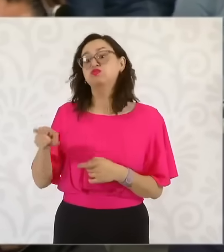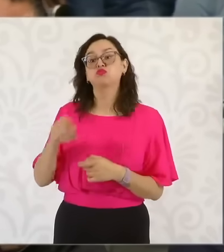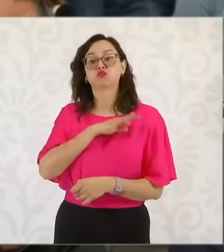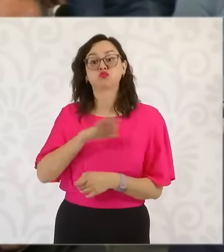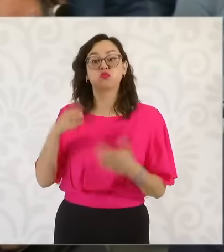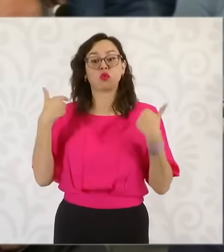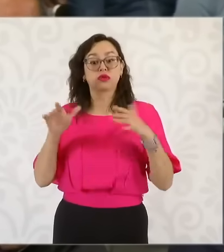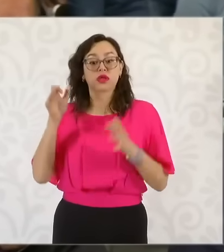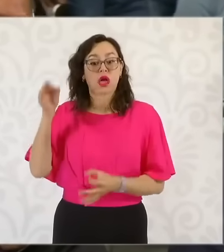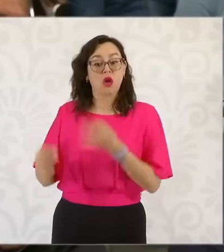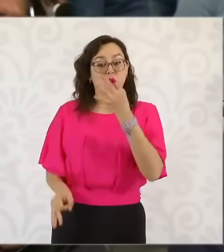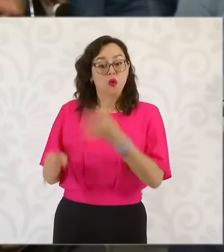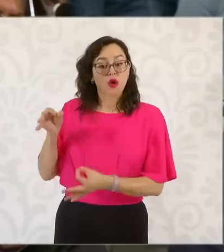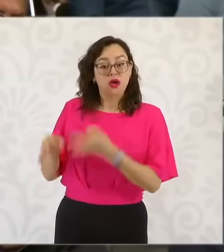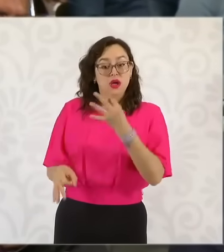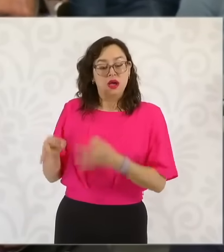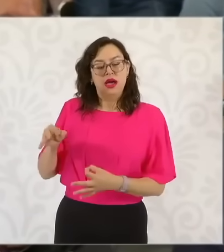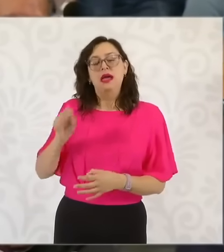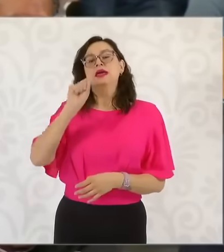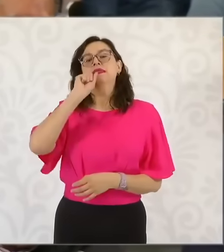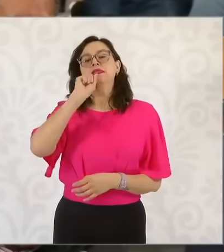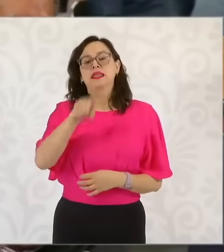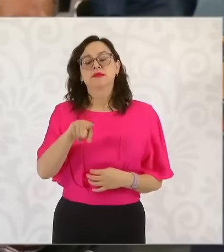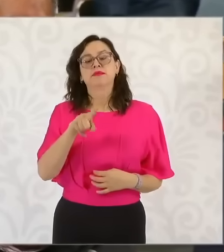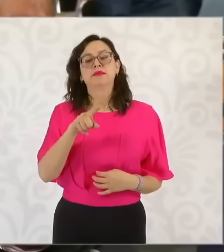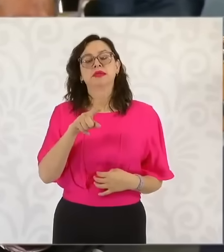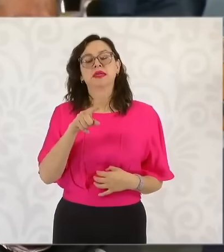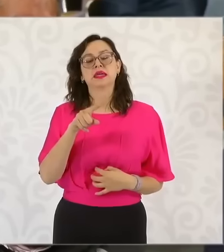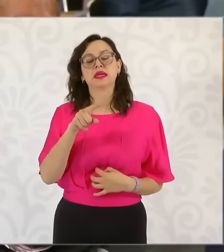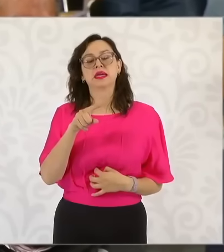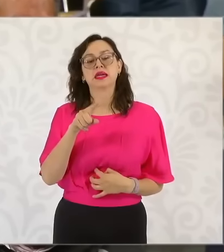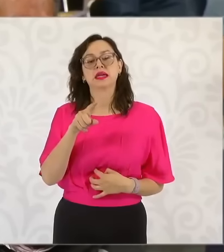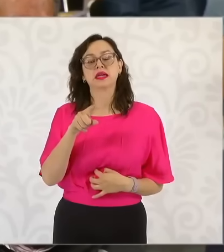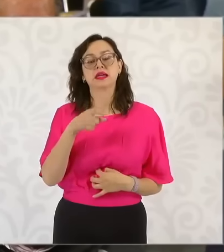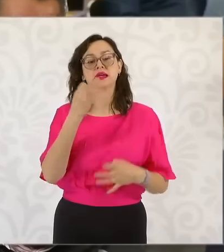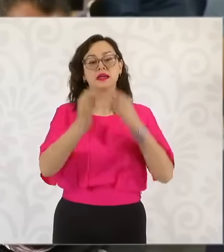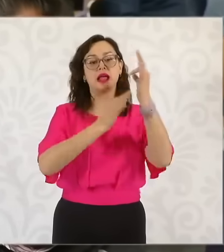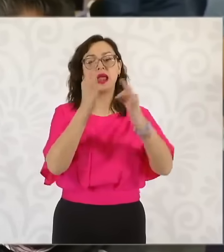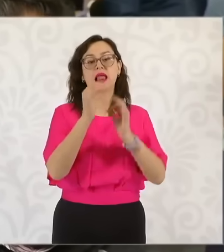también aprovechar preguntarle en el caso de Latinus usted en el sexenio del presidente